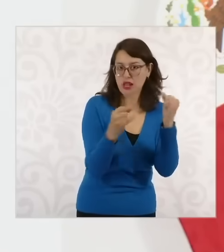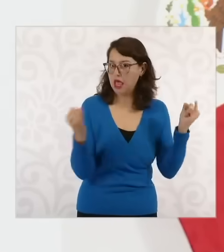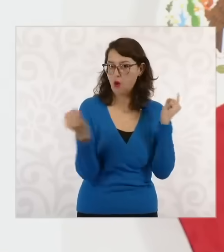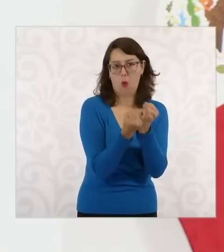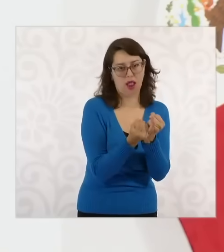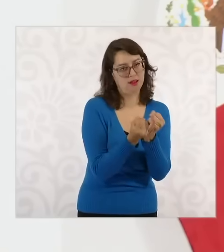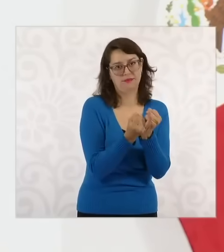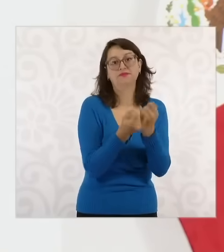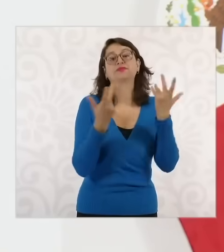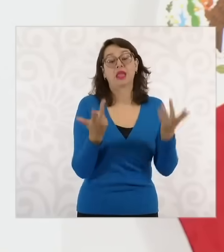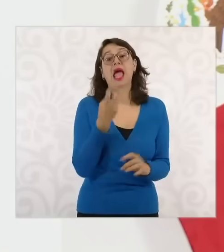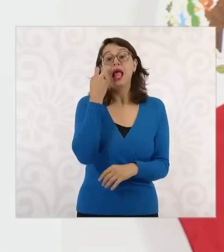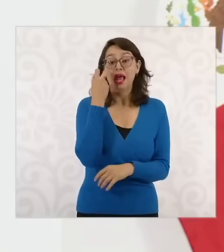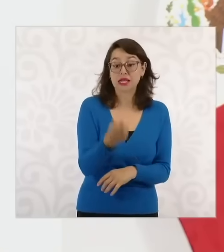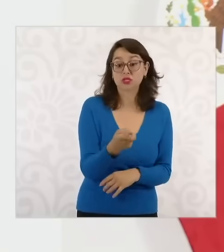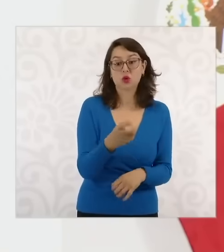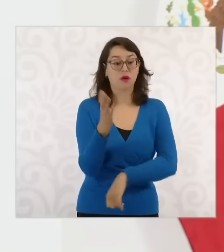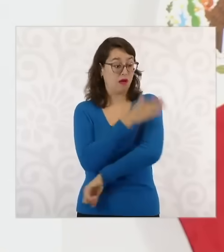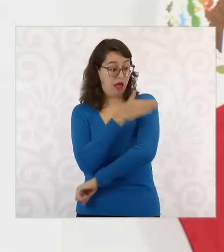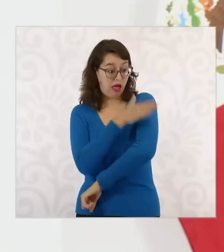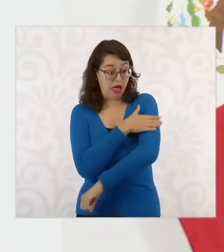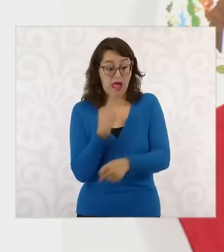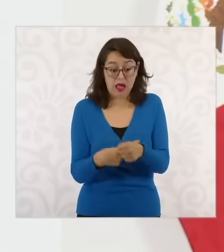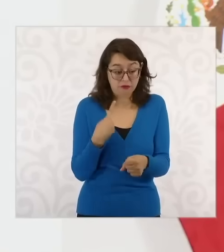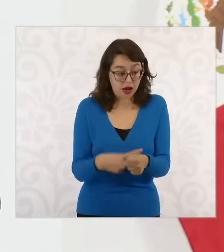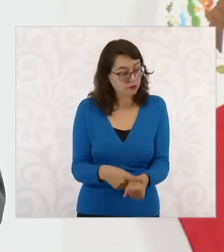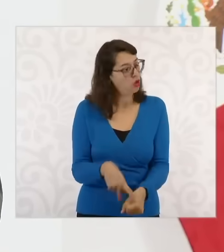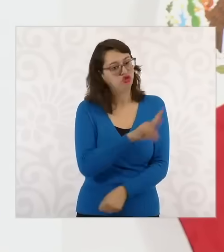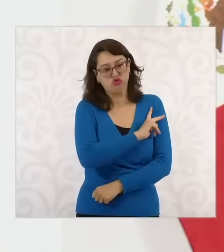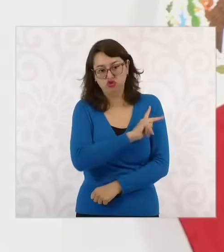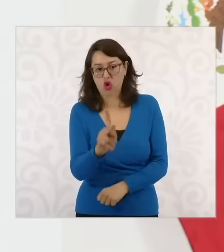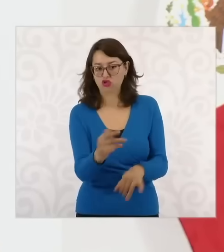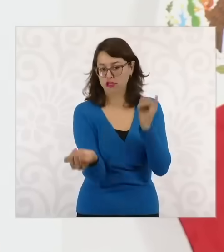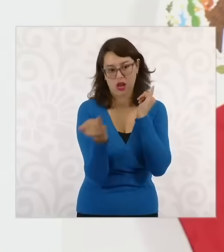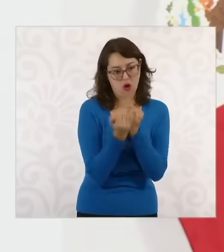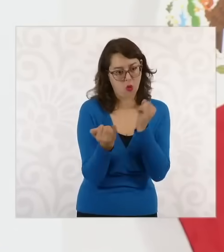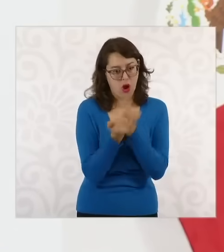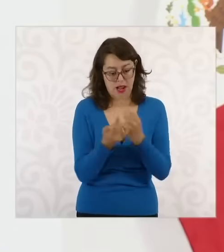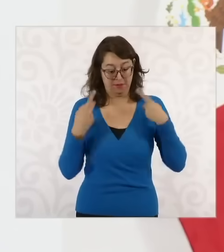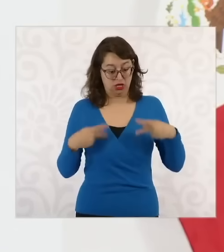de una forma eh homogénea basada en ciencia y también a todos los pacientes oncológicos,